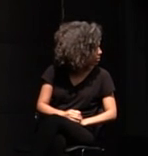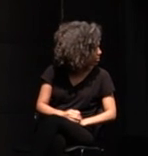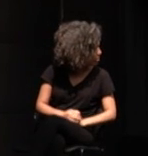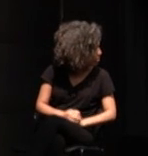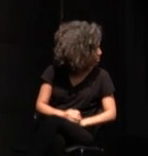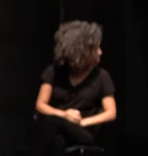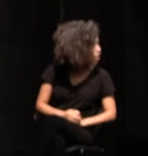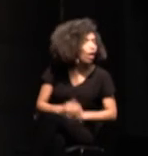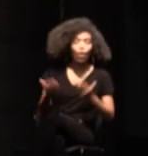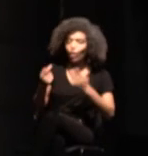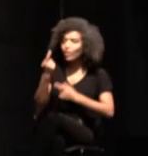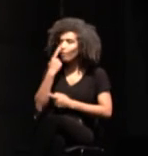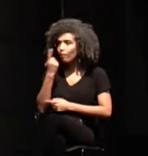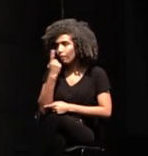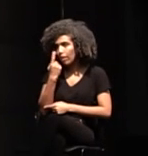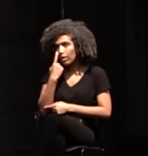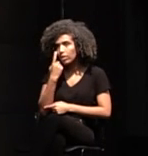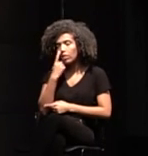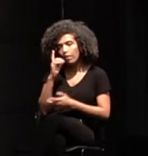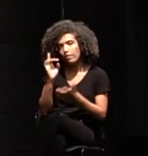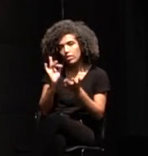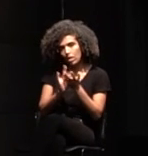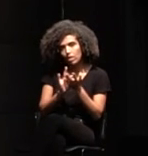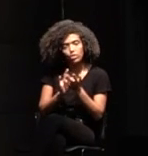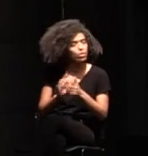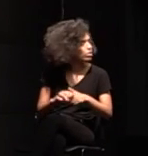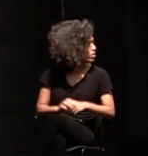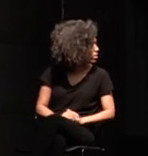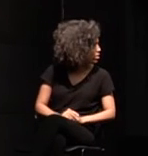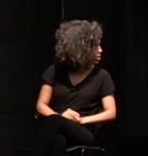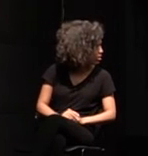e, de fato, os anos do Fuses estão corretos.